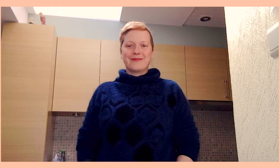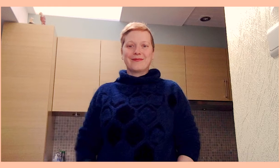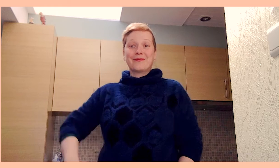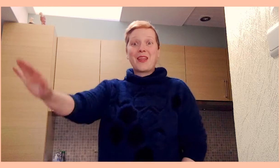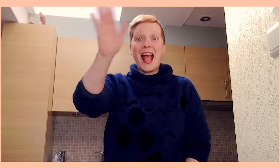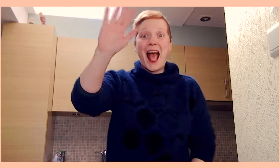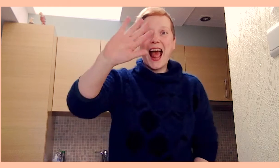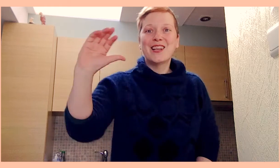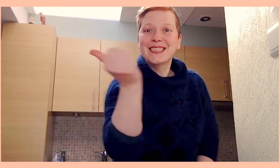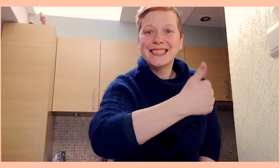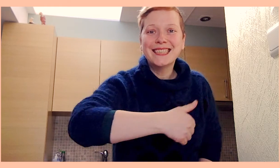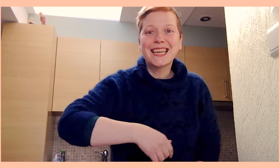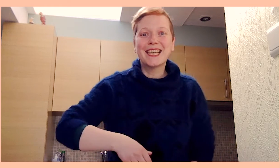Hallo iedereen!